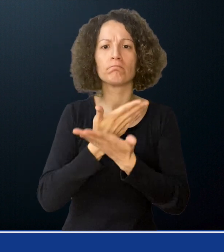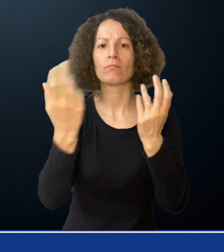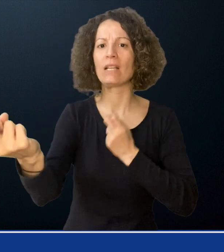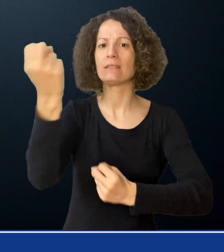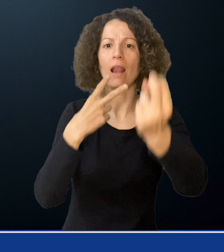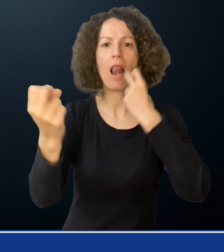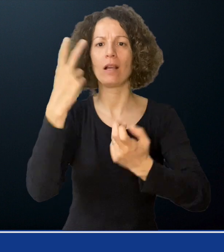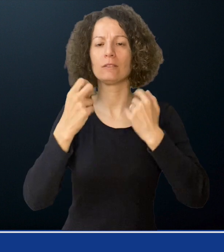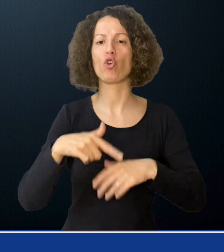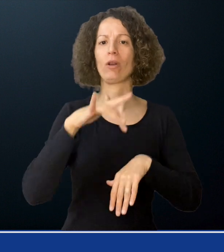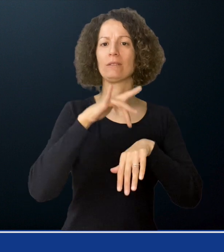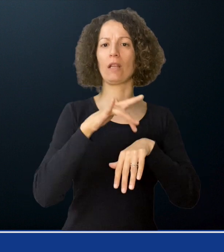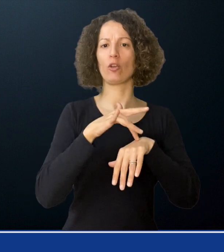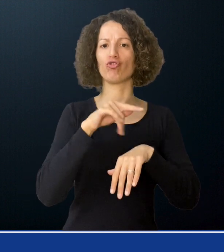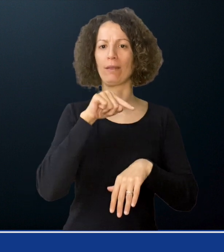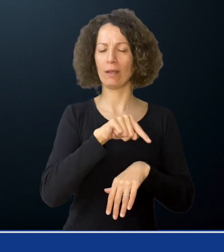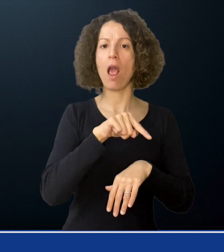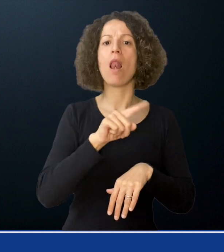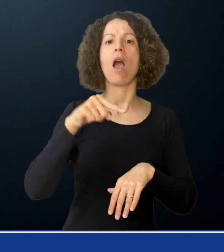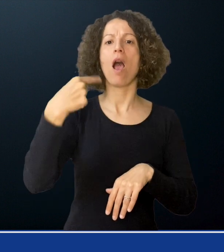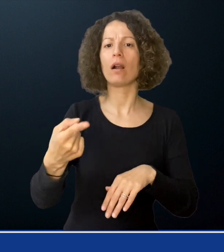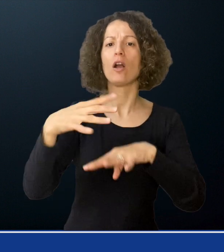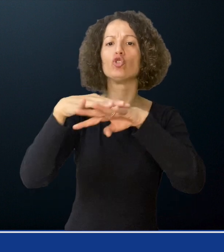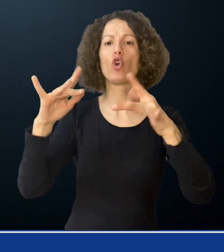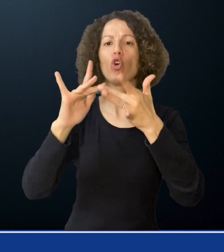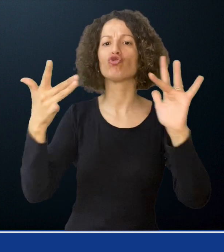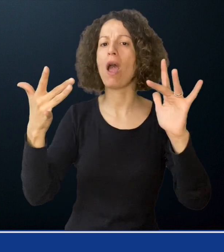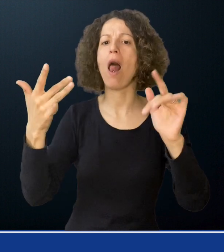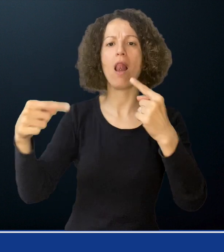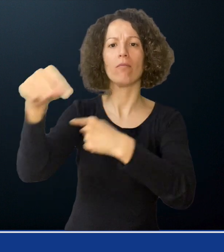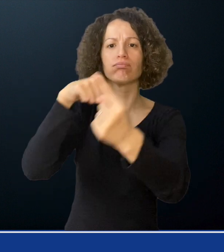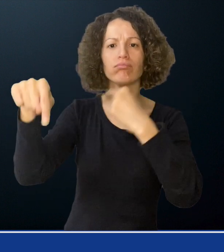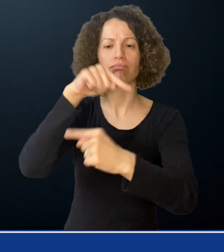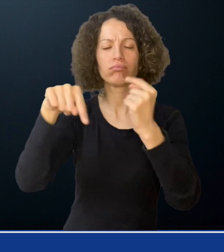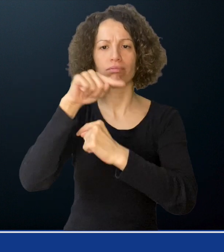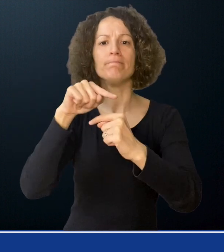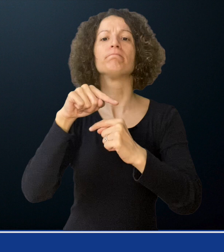A seguito delle segnalazioni che sono arrivate alla Sede Centrale ENS e alle notizie circolate sui social,